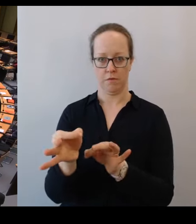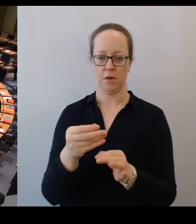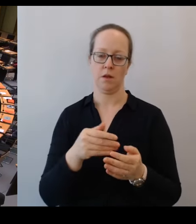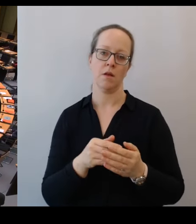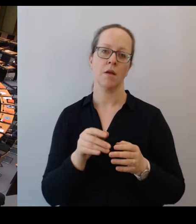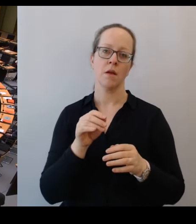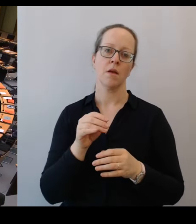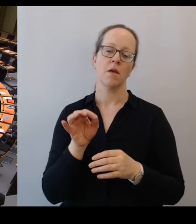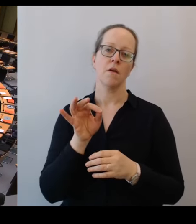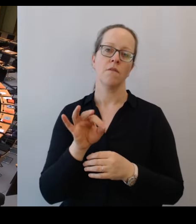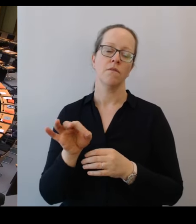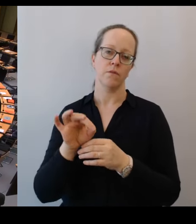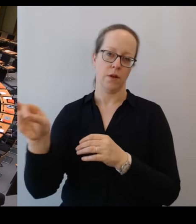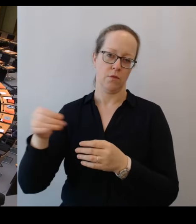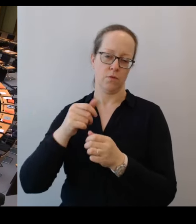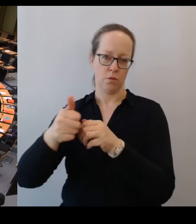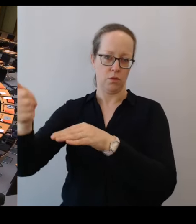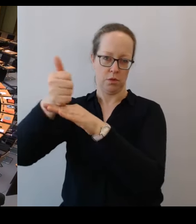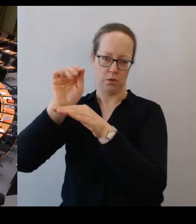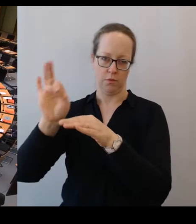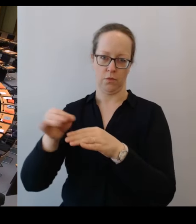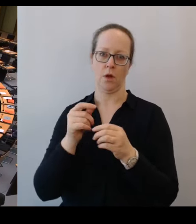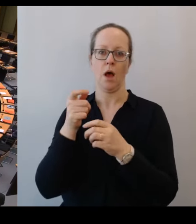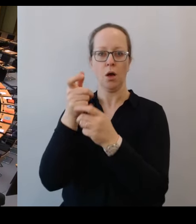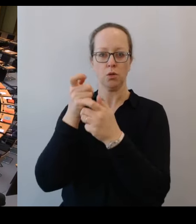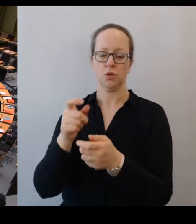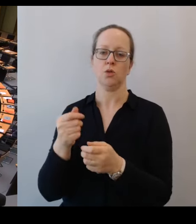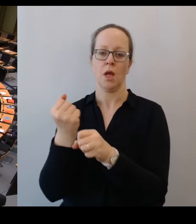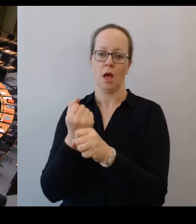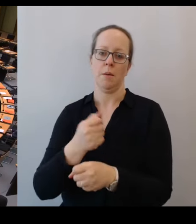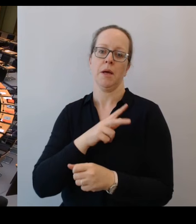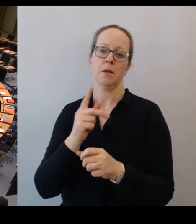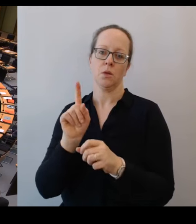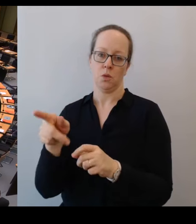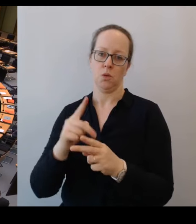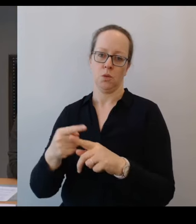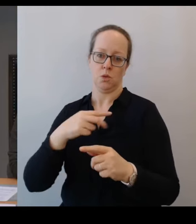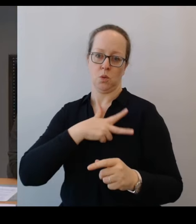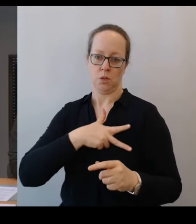den Ausschuss für Bildung, Jugend und Familie. Widerspruch höre ich dazu nicht. Dann verfahren wir so und ich